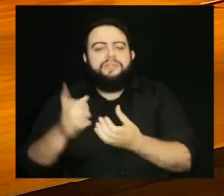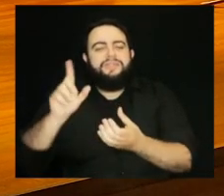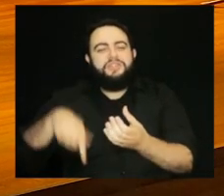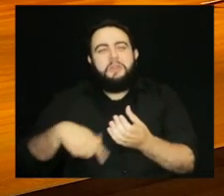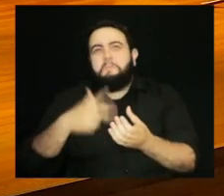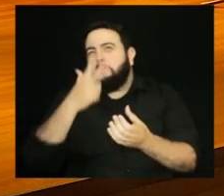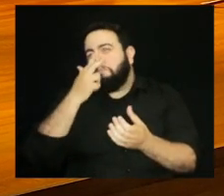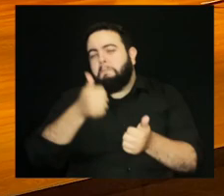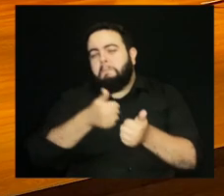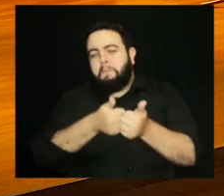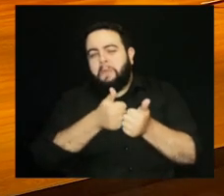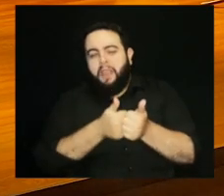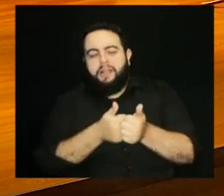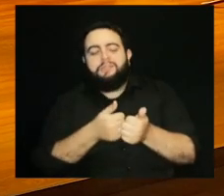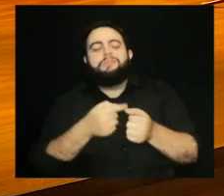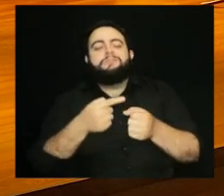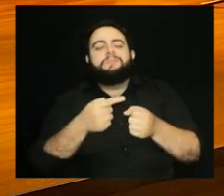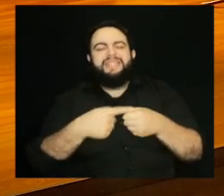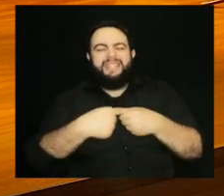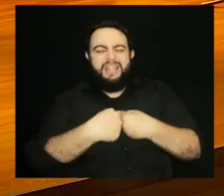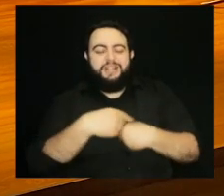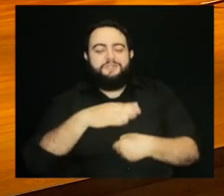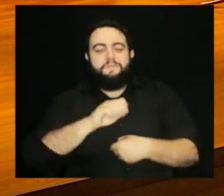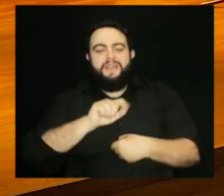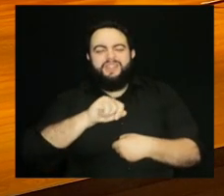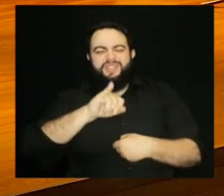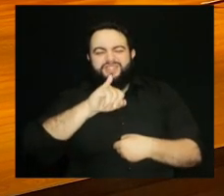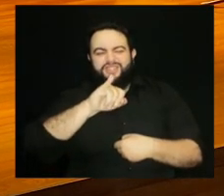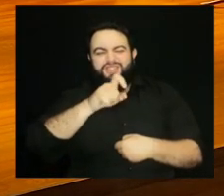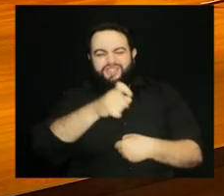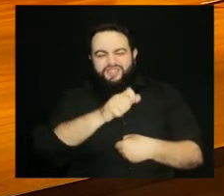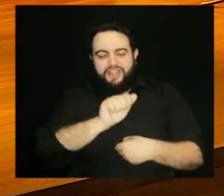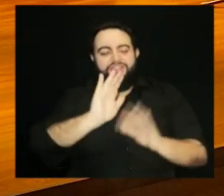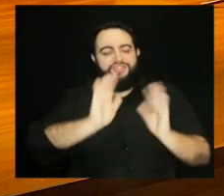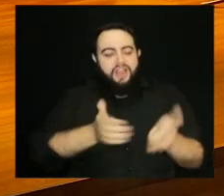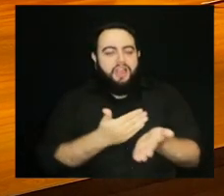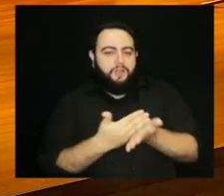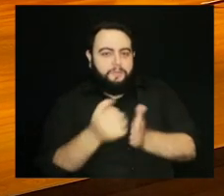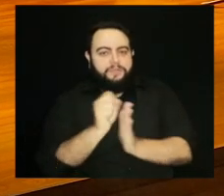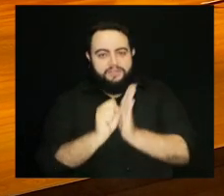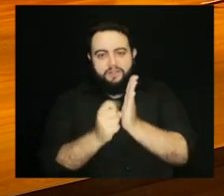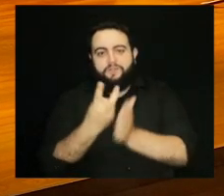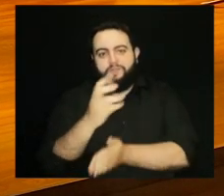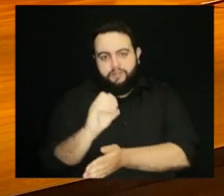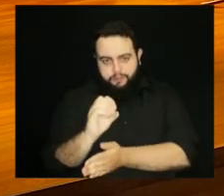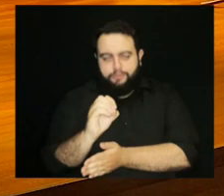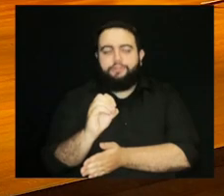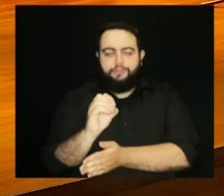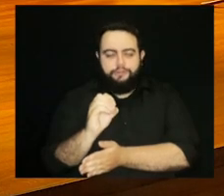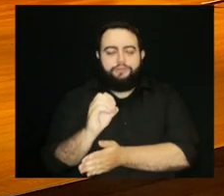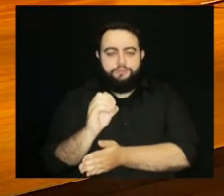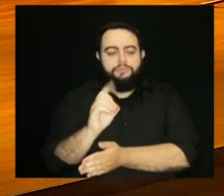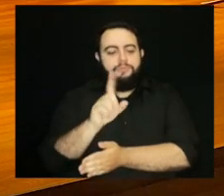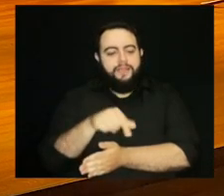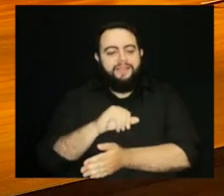da Cidade Baixa, que era, aí já no começo do século 20, já entre os libertos, a Ilhota, de quem